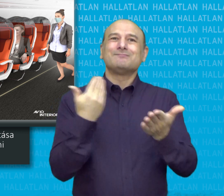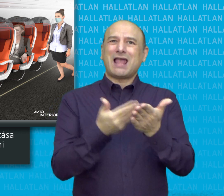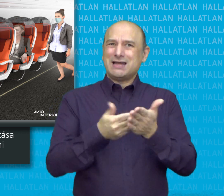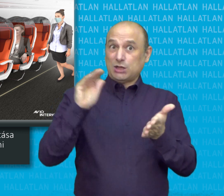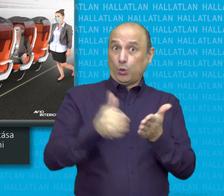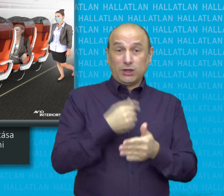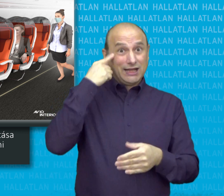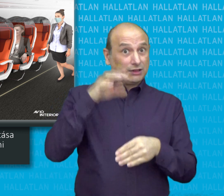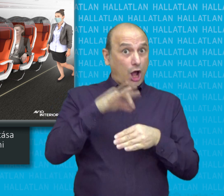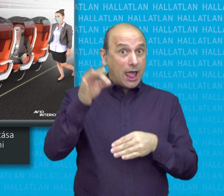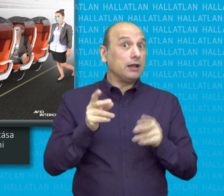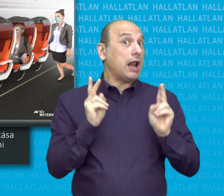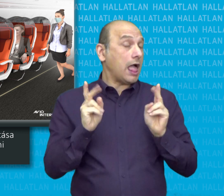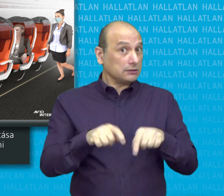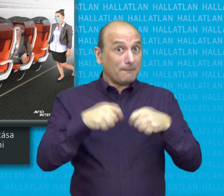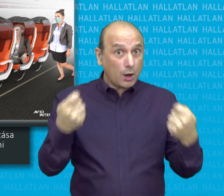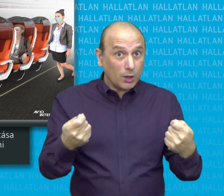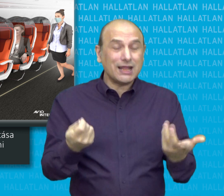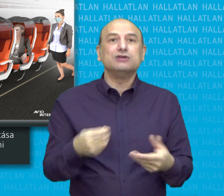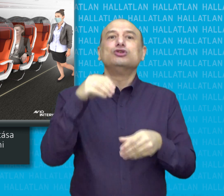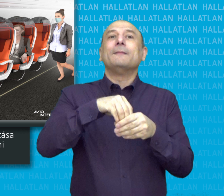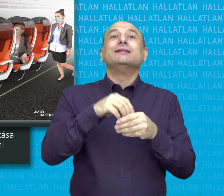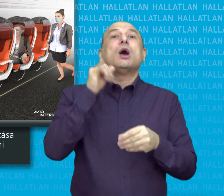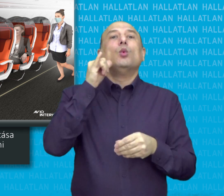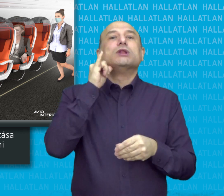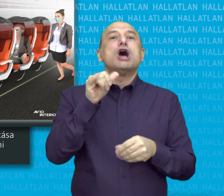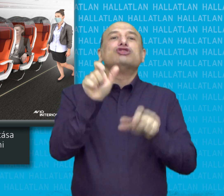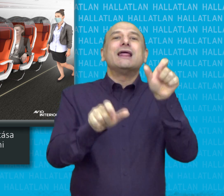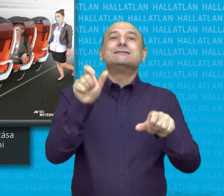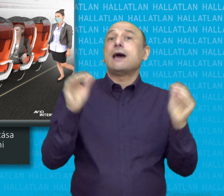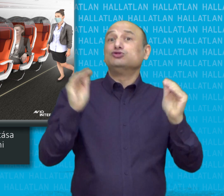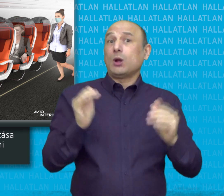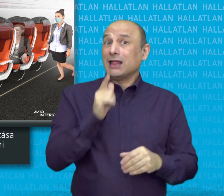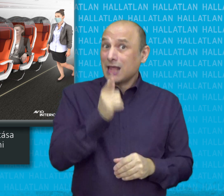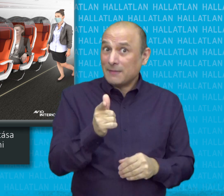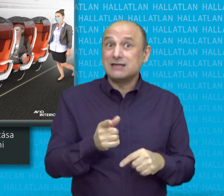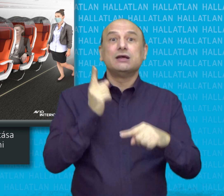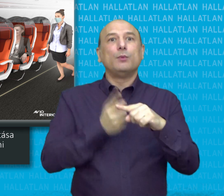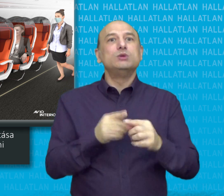Számukra például ideális megoldást jelenthetne az Avio Interiors találmánya, hiszen ők olyan megoldásra törekedtek, amellyel nem kell csökkenteni az utaslétszámot,